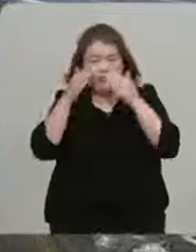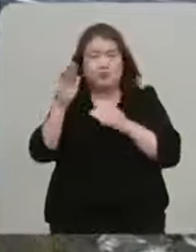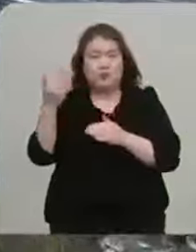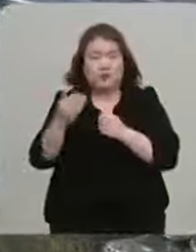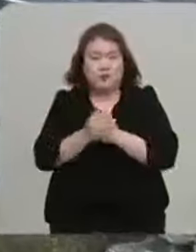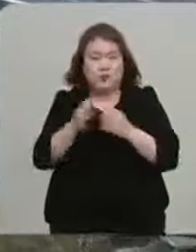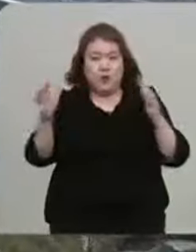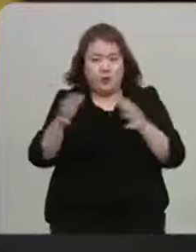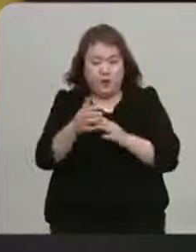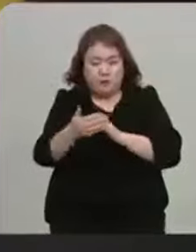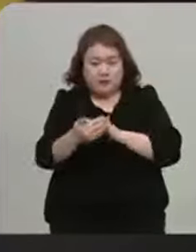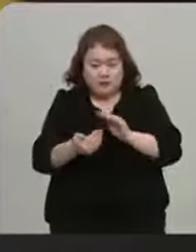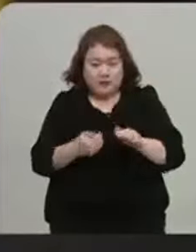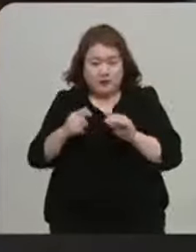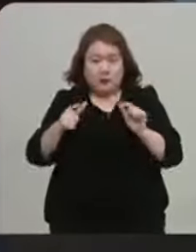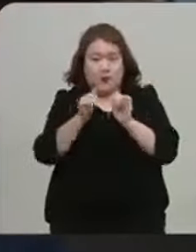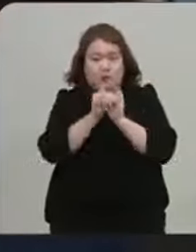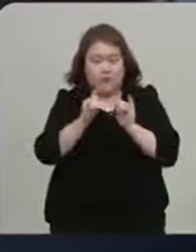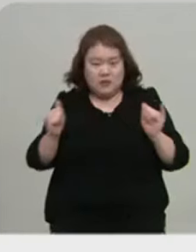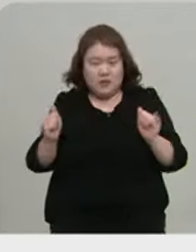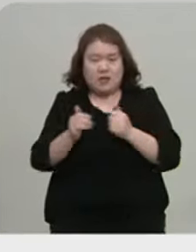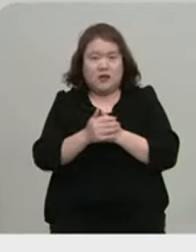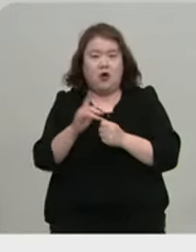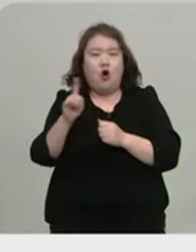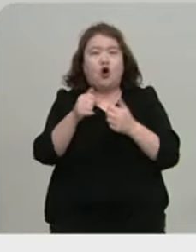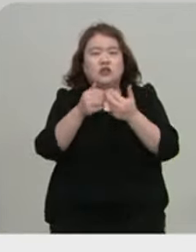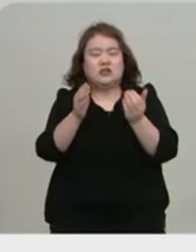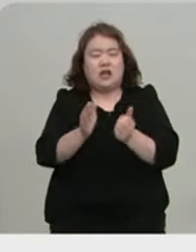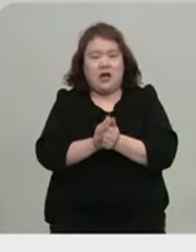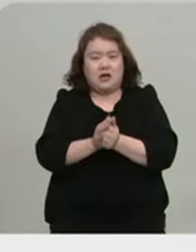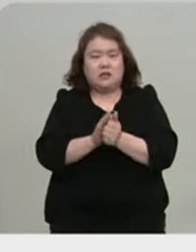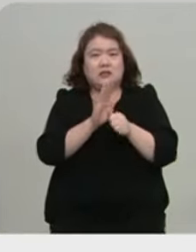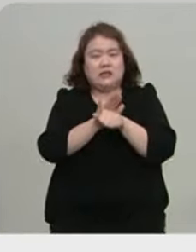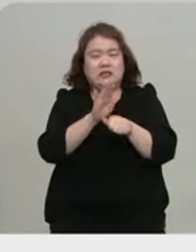통합 직전 전북 도민을 대상으로 어느 정당이나 단체를 지지하는지